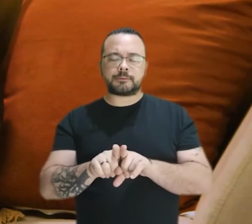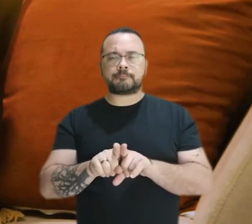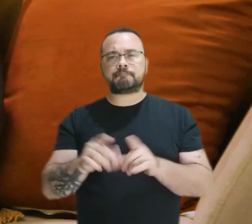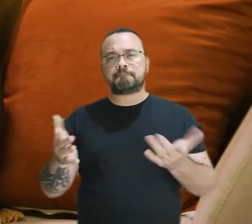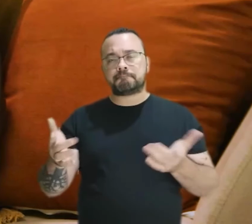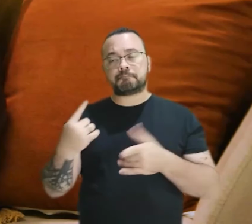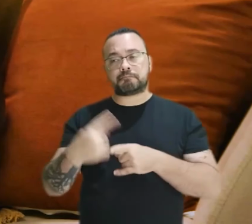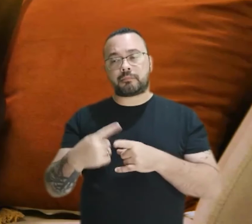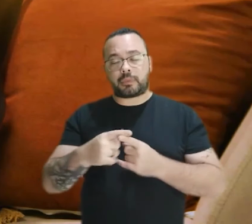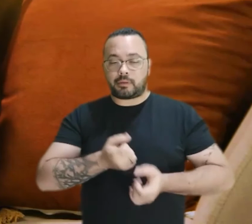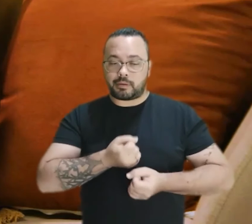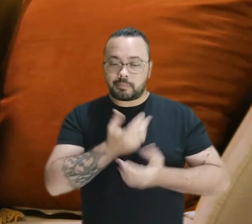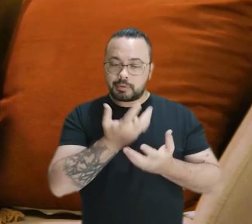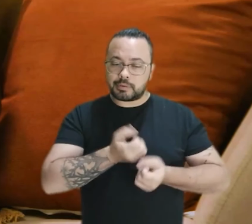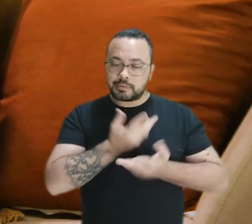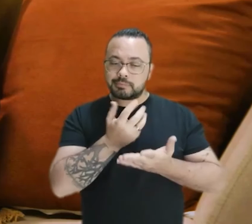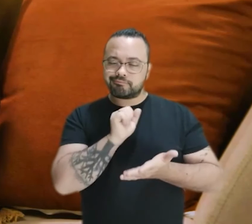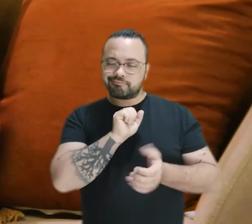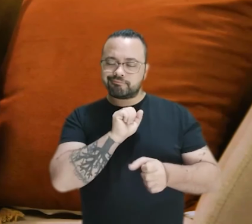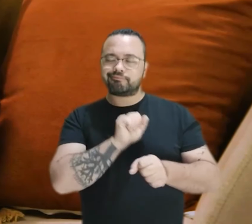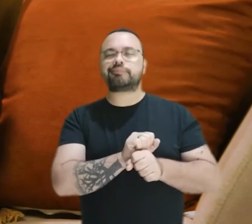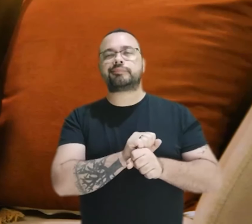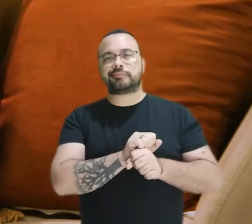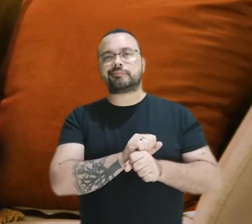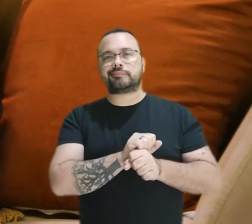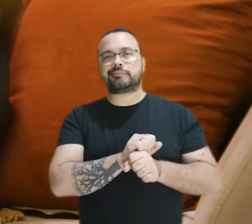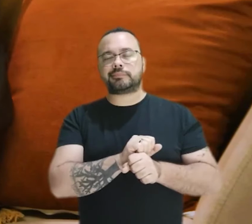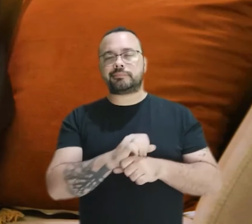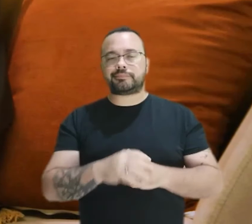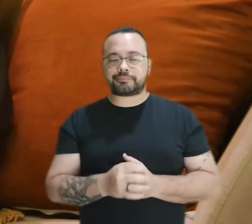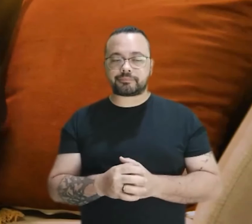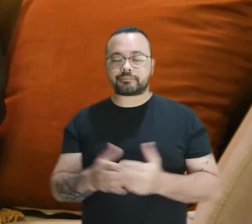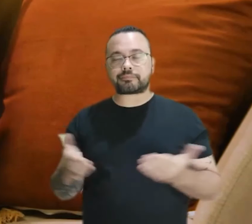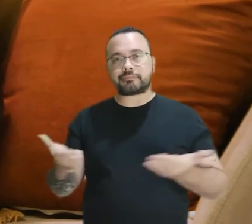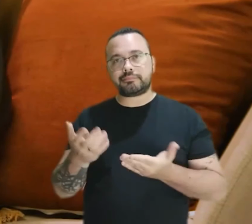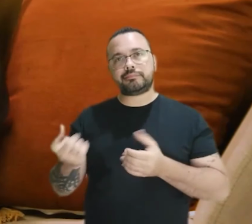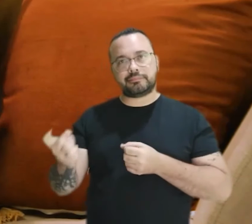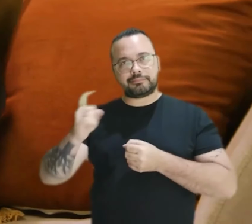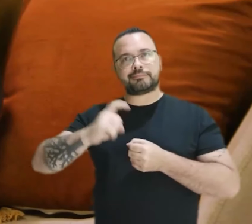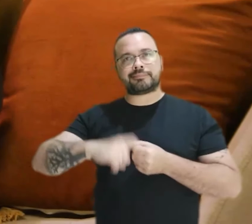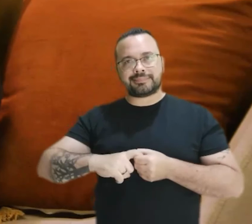já que a poesia não tava fluindo, mas, agora, eu voltei a...